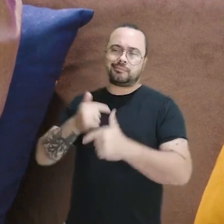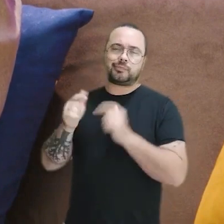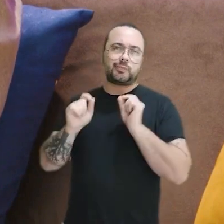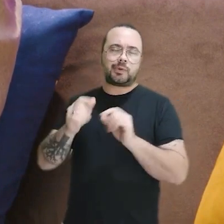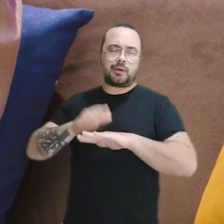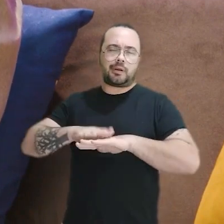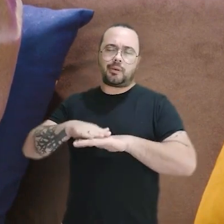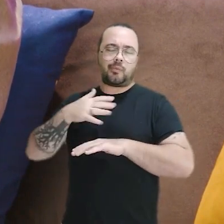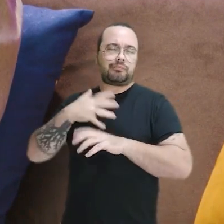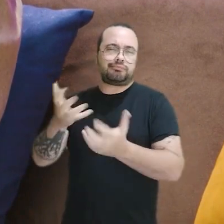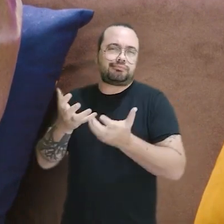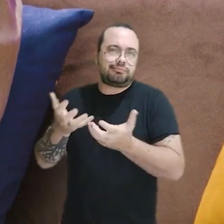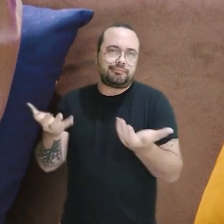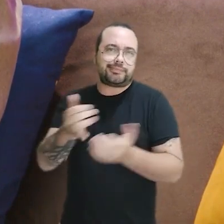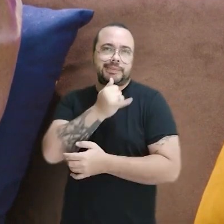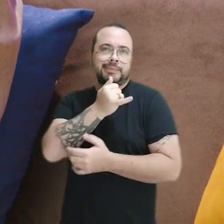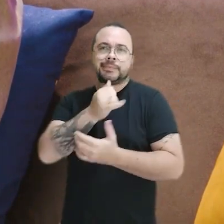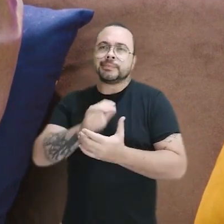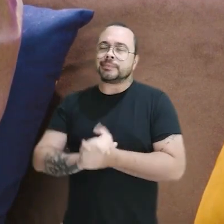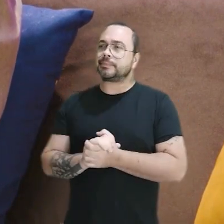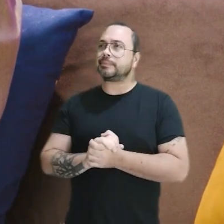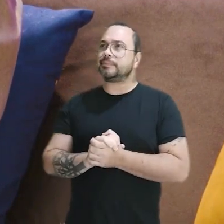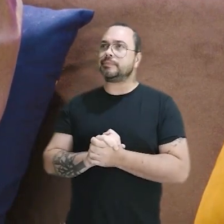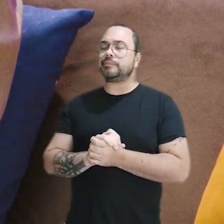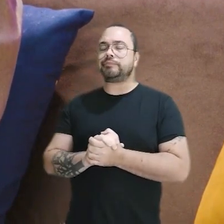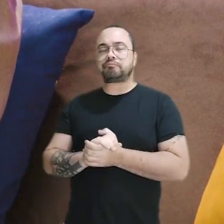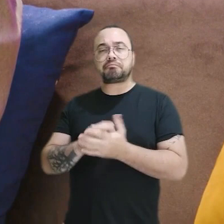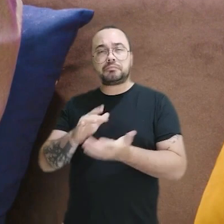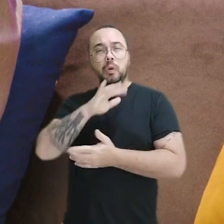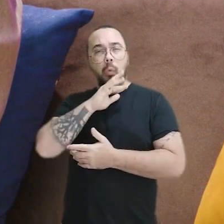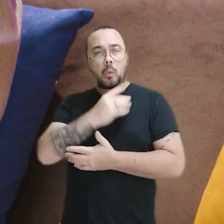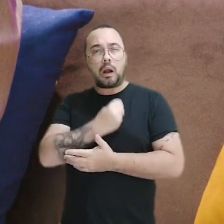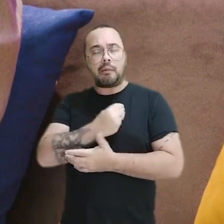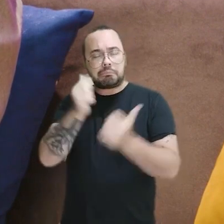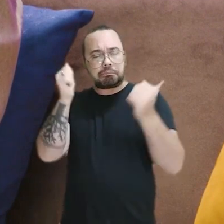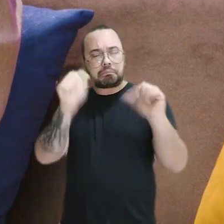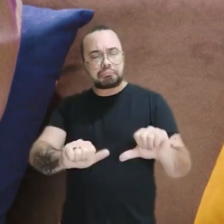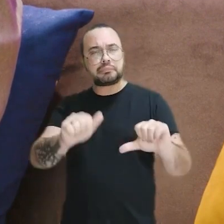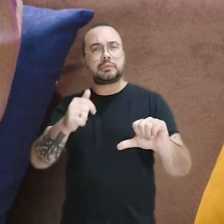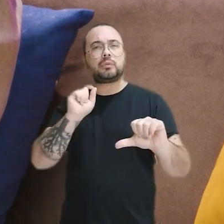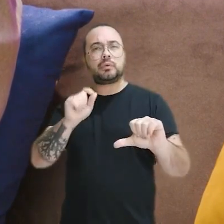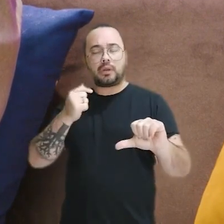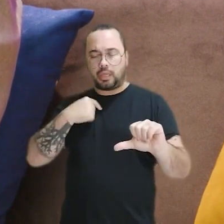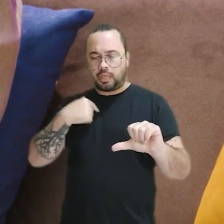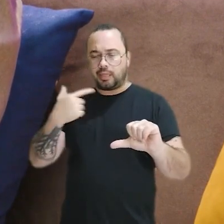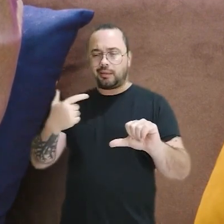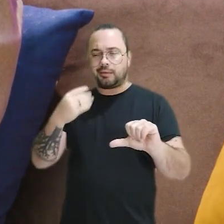poder fazer o que quer. Tipo, eu acho que é a pior coisa que pode acontecer da gente é a gente começar a plagiar nós mesmos.